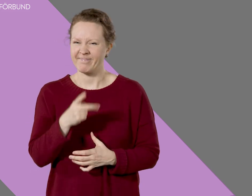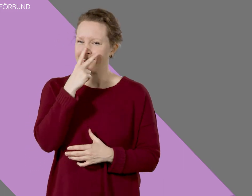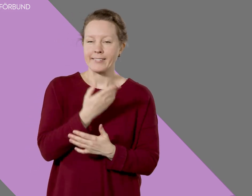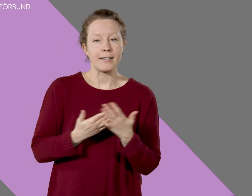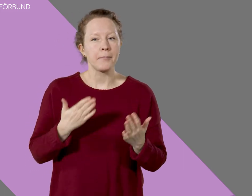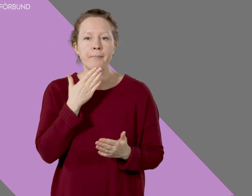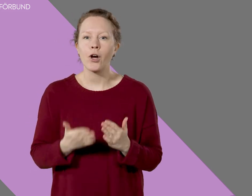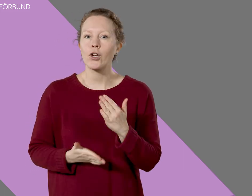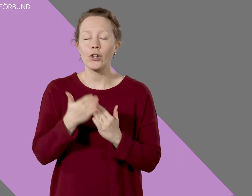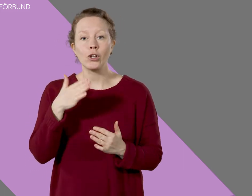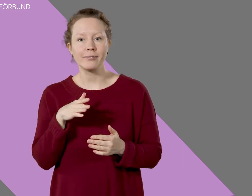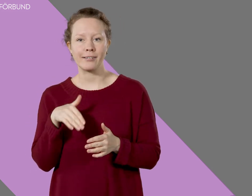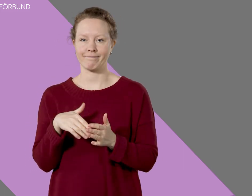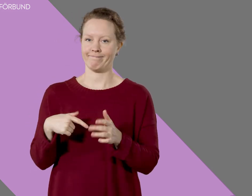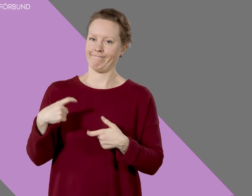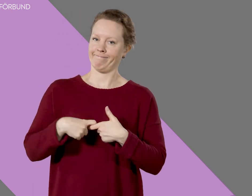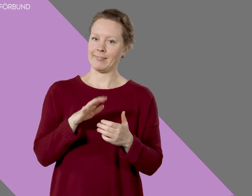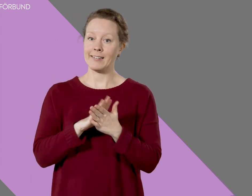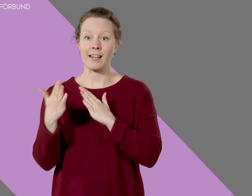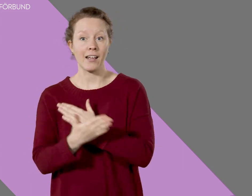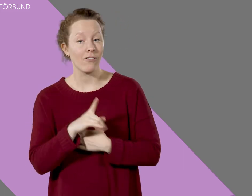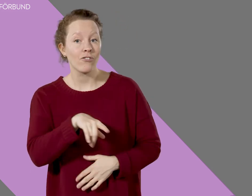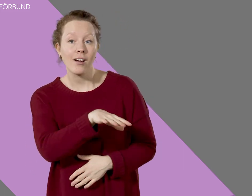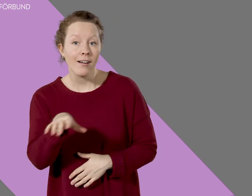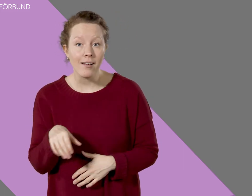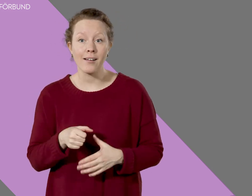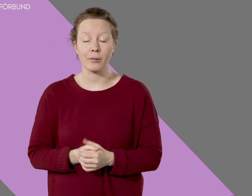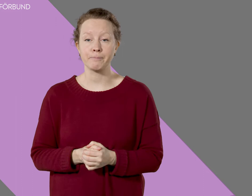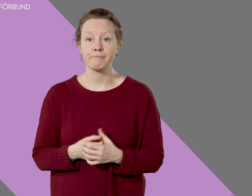I sin nuvarande form är den inte tillgänglig för alla och kommer att ersättas -